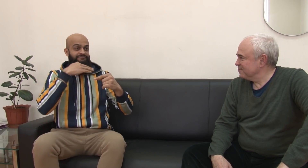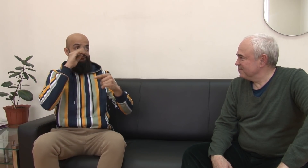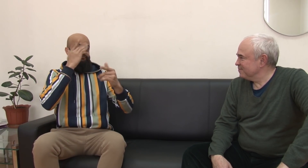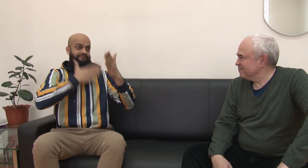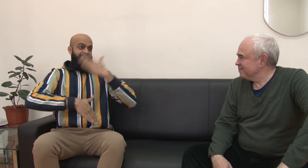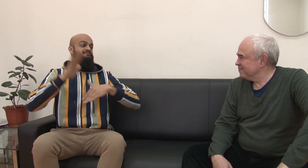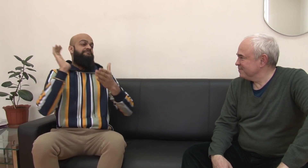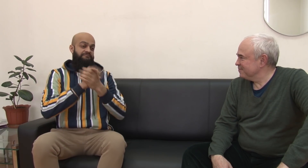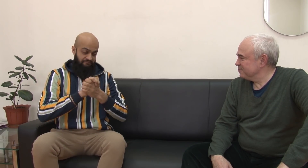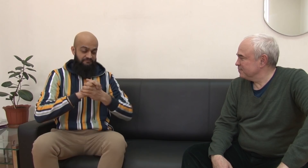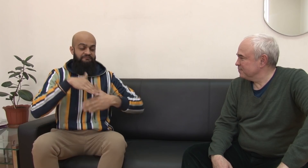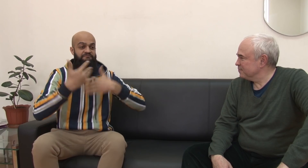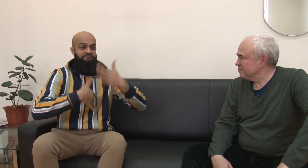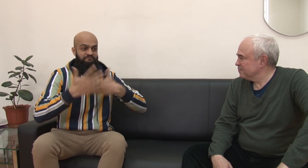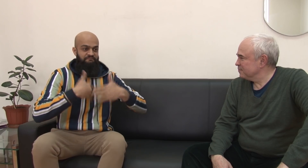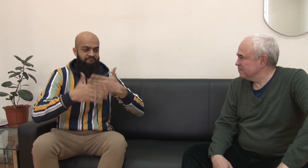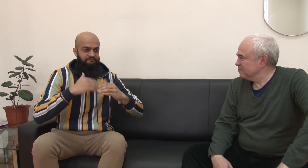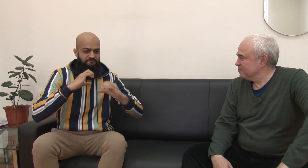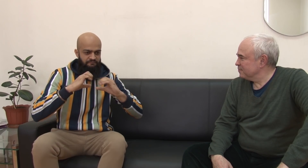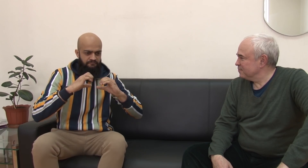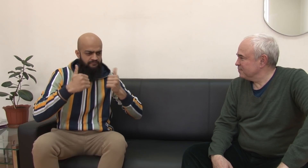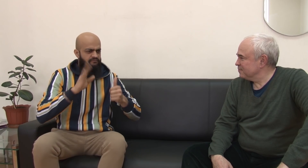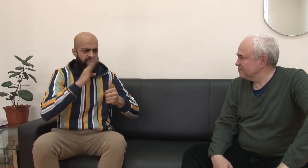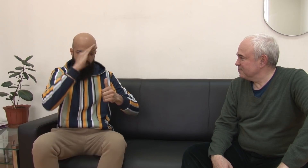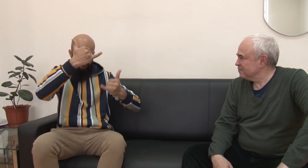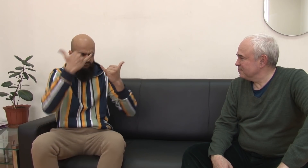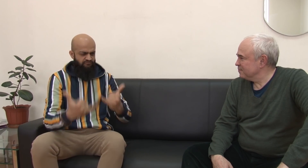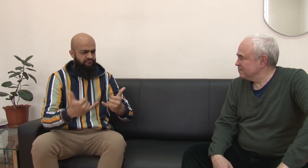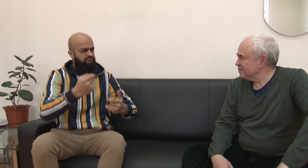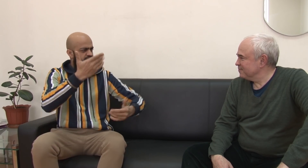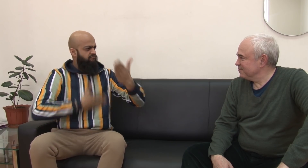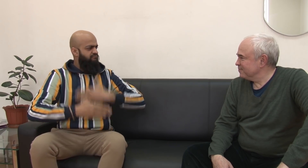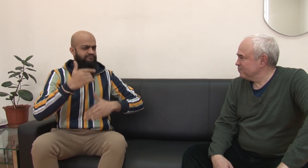Тепло приветствовала гостью. Пообщались с ней – сразу: